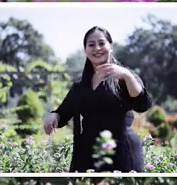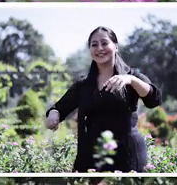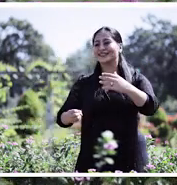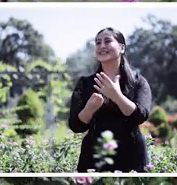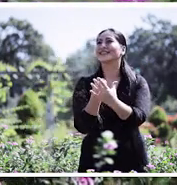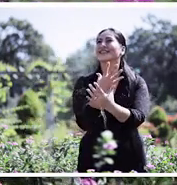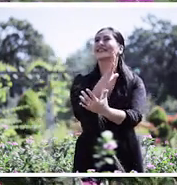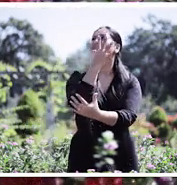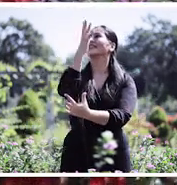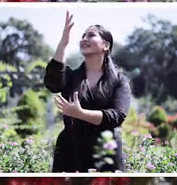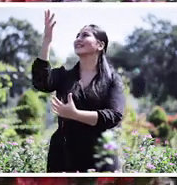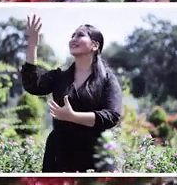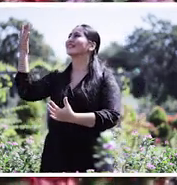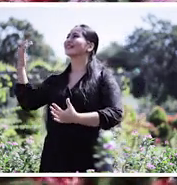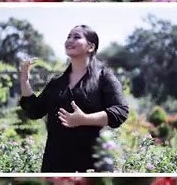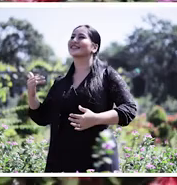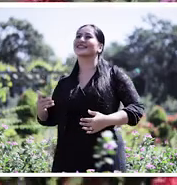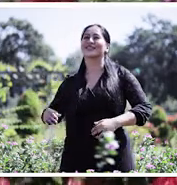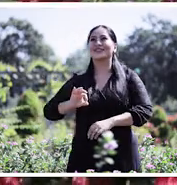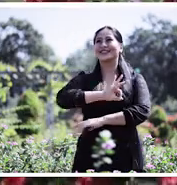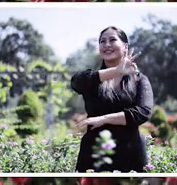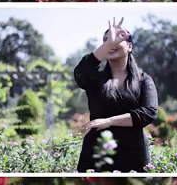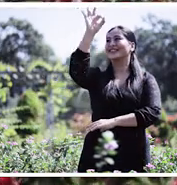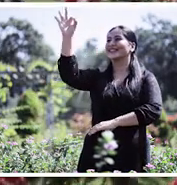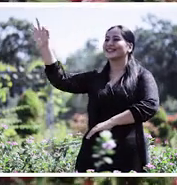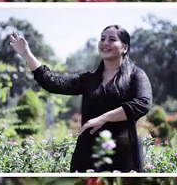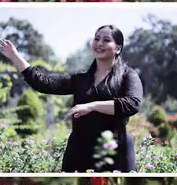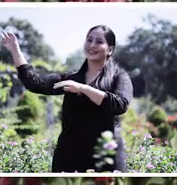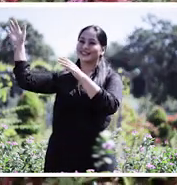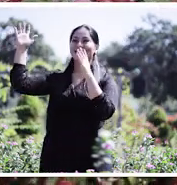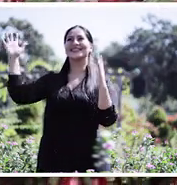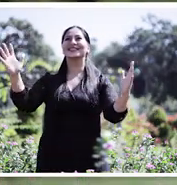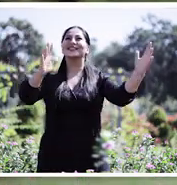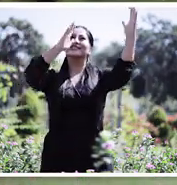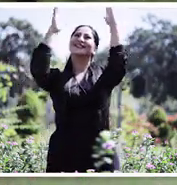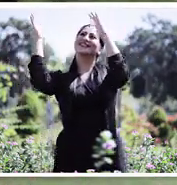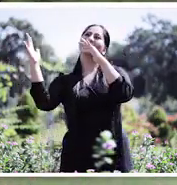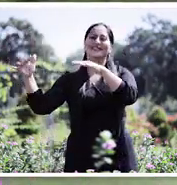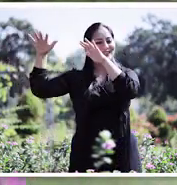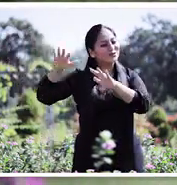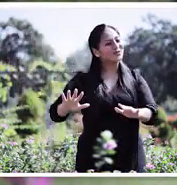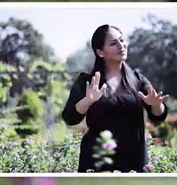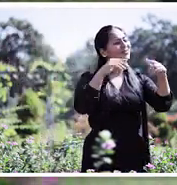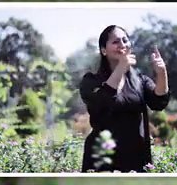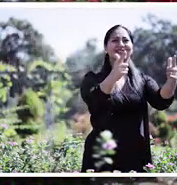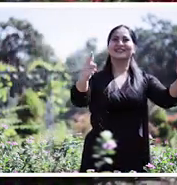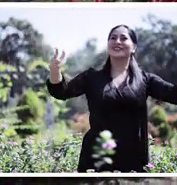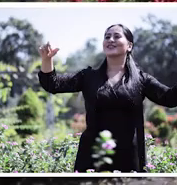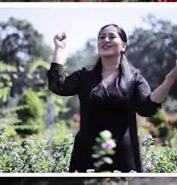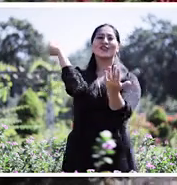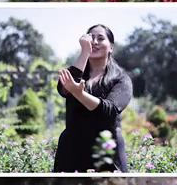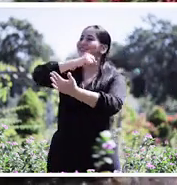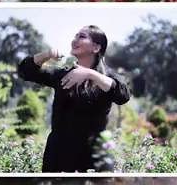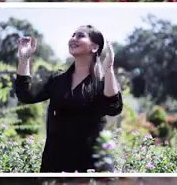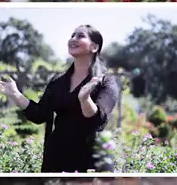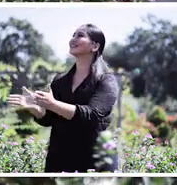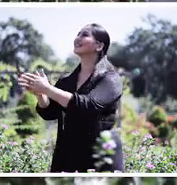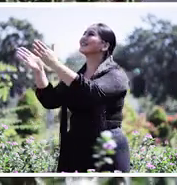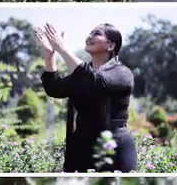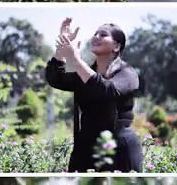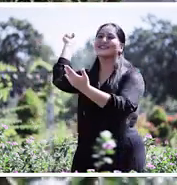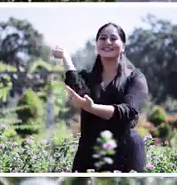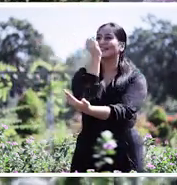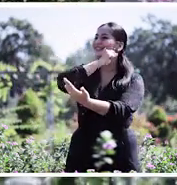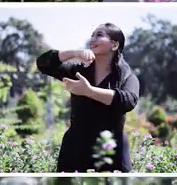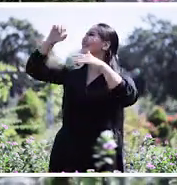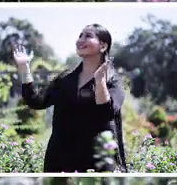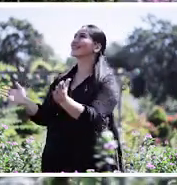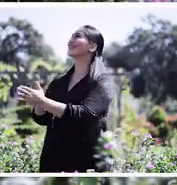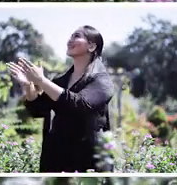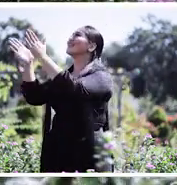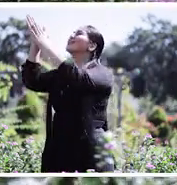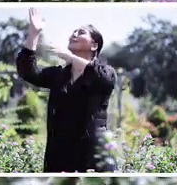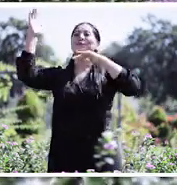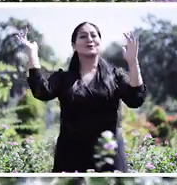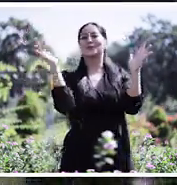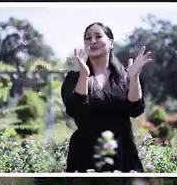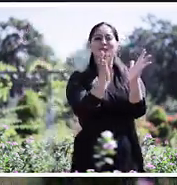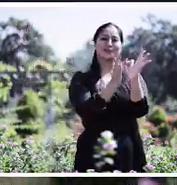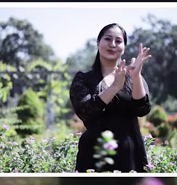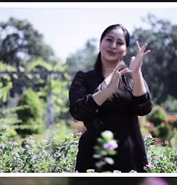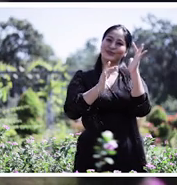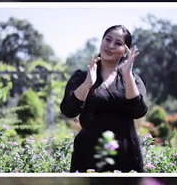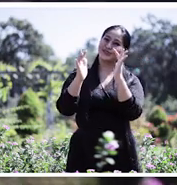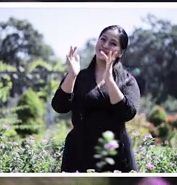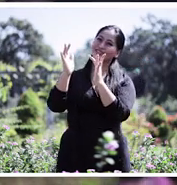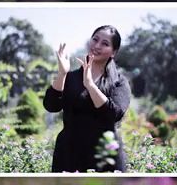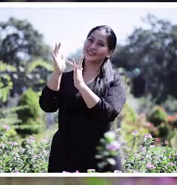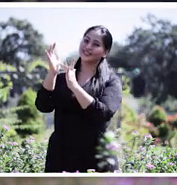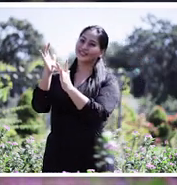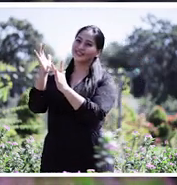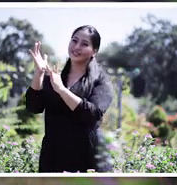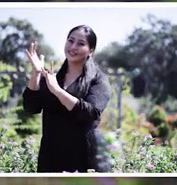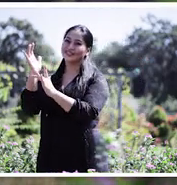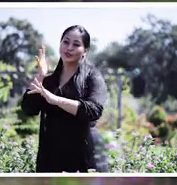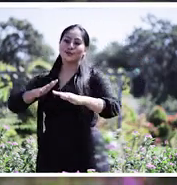花も、雲も、風も、大海も 奏でよ、奏でよイエスを